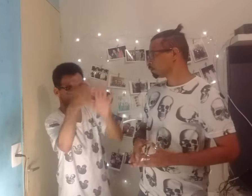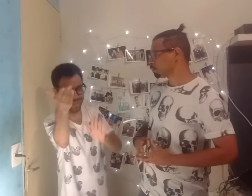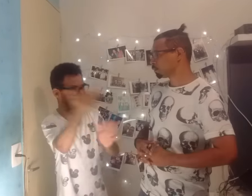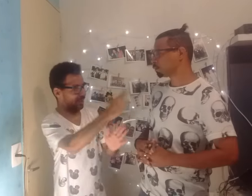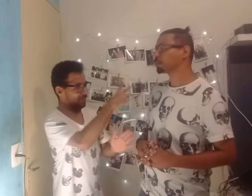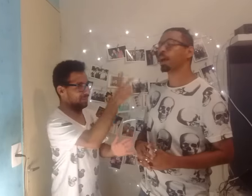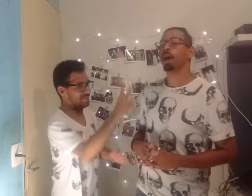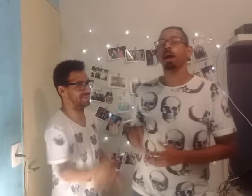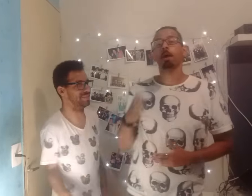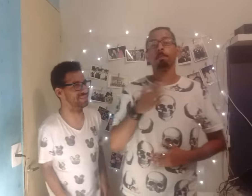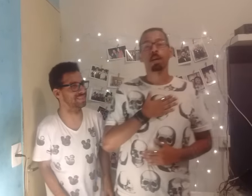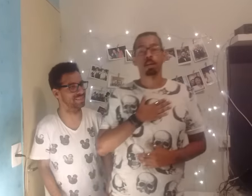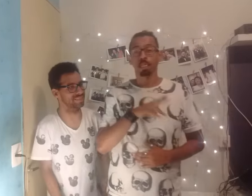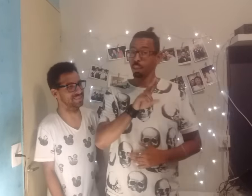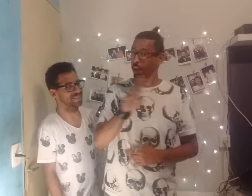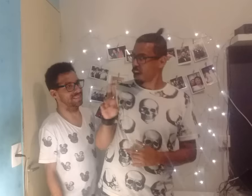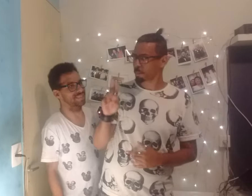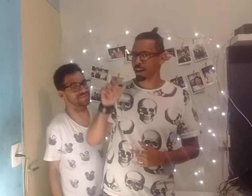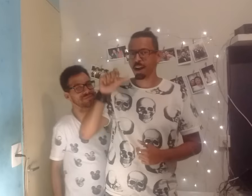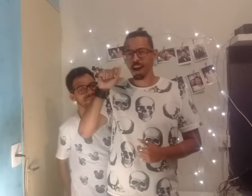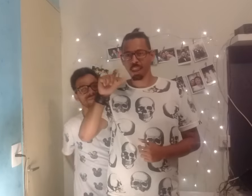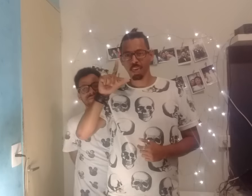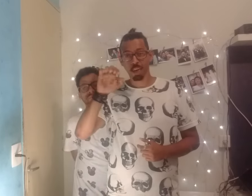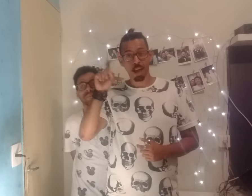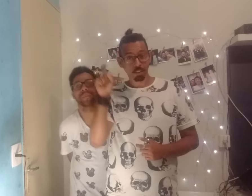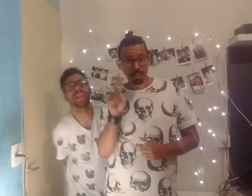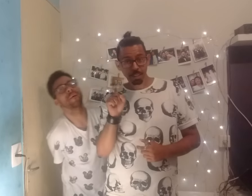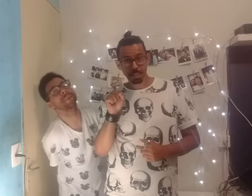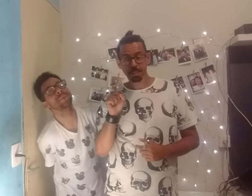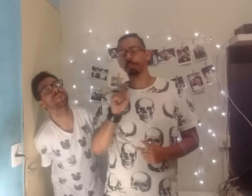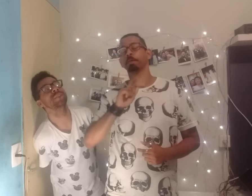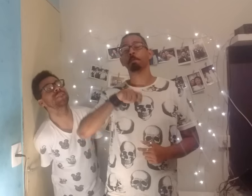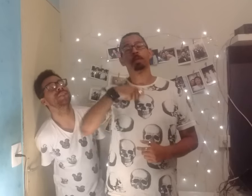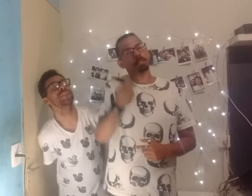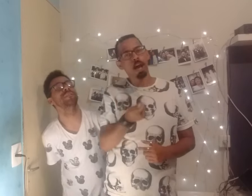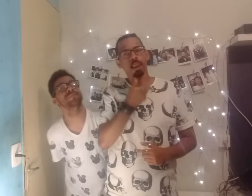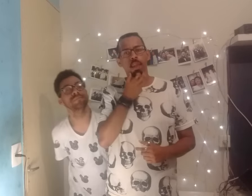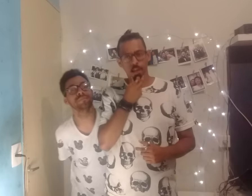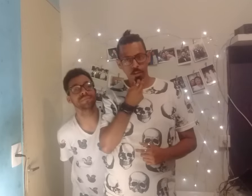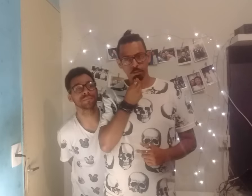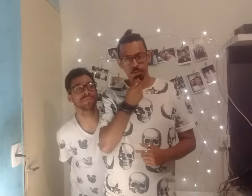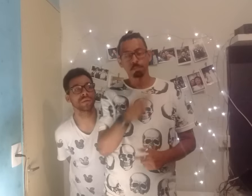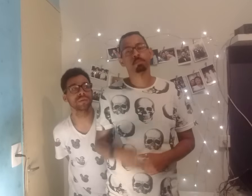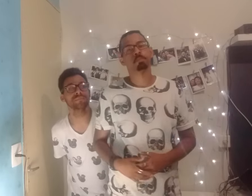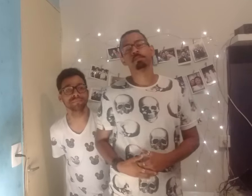apresenta nome ! meu nome A-L-E-X! Meu sinal este!